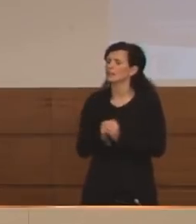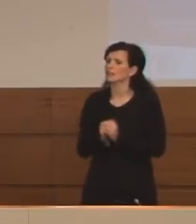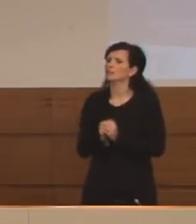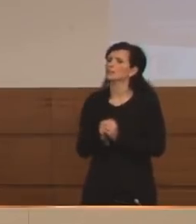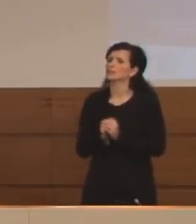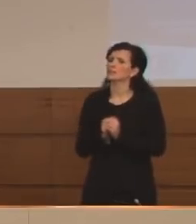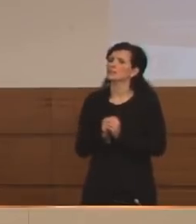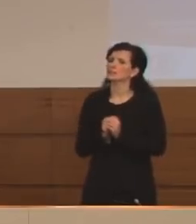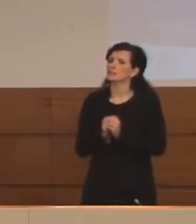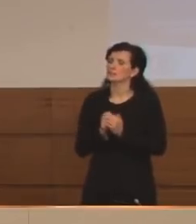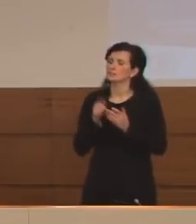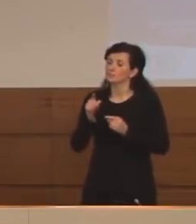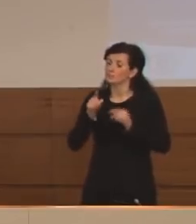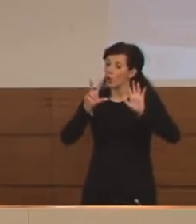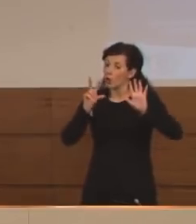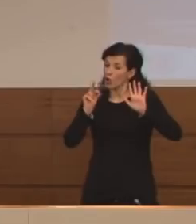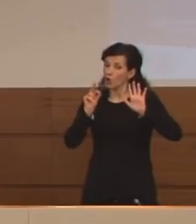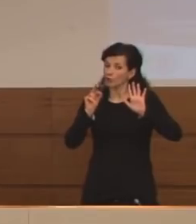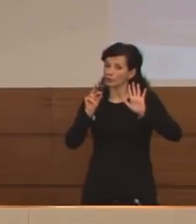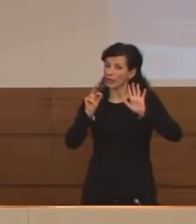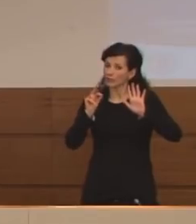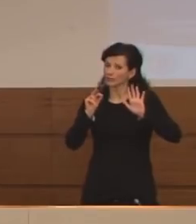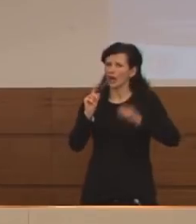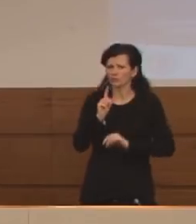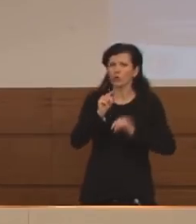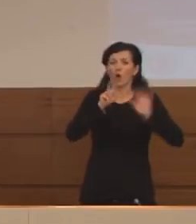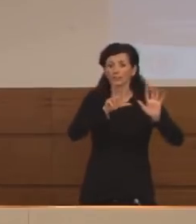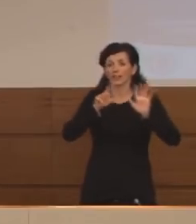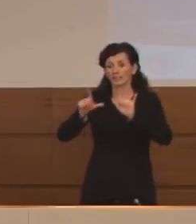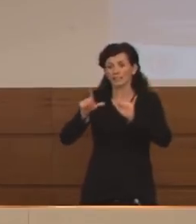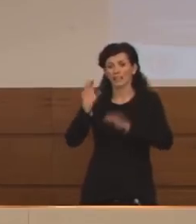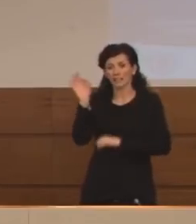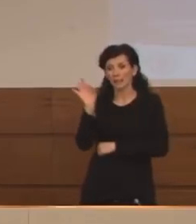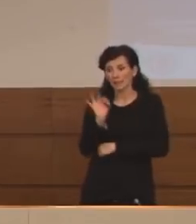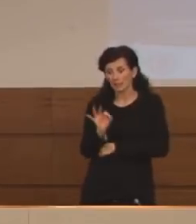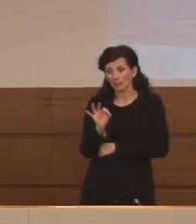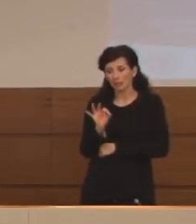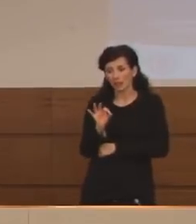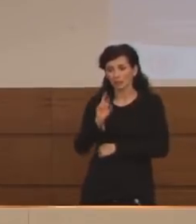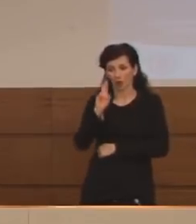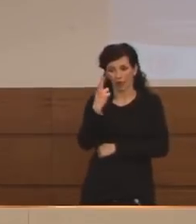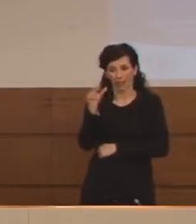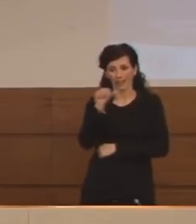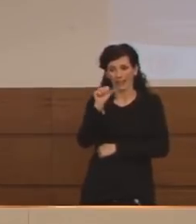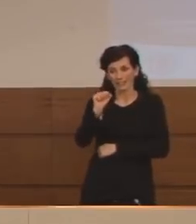c'è un 87% delle RSA in cui è in corso la ricerca